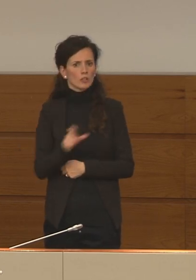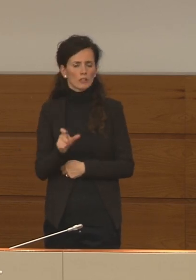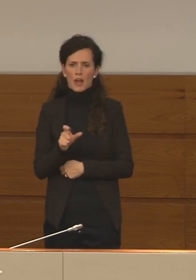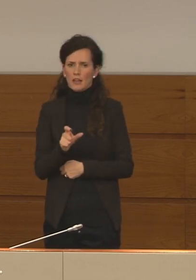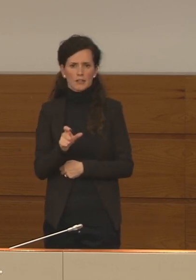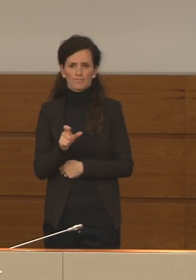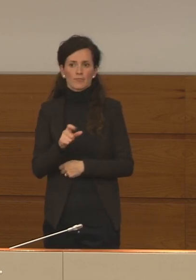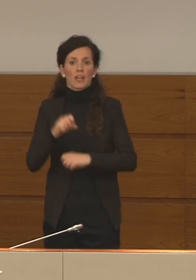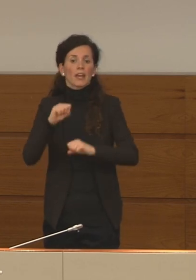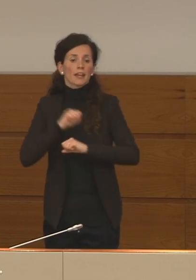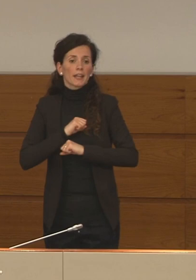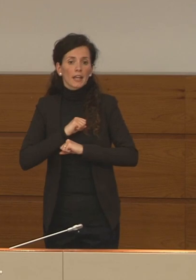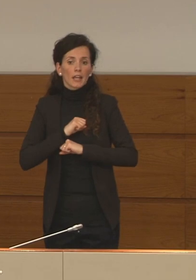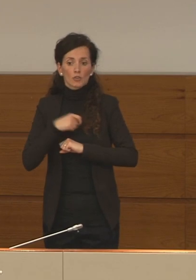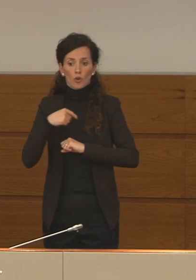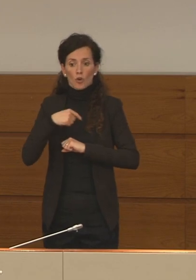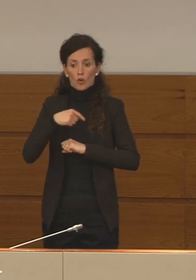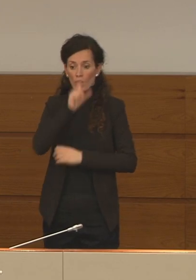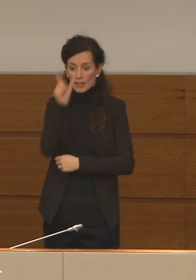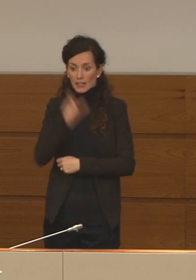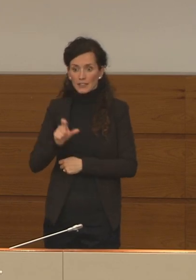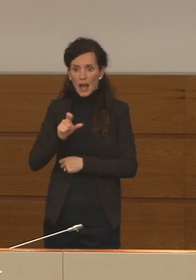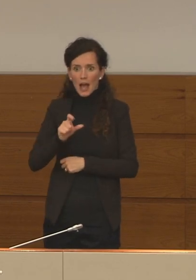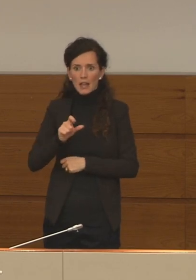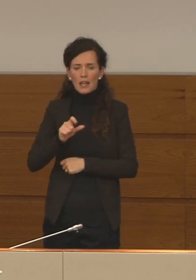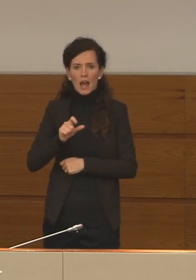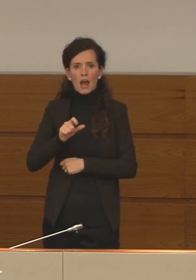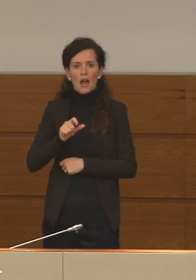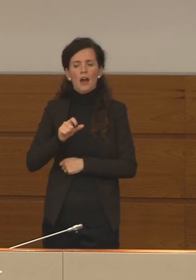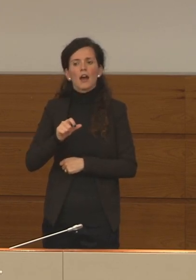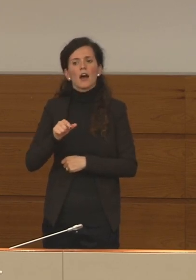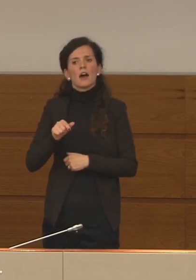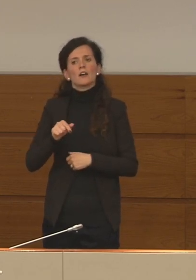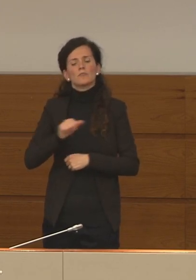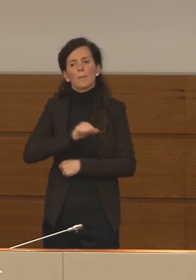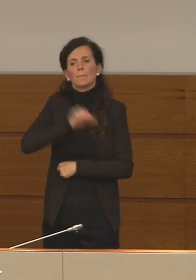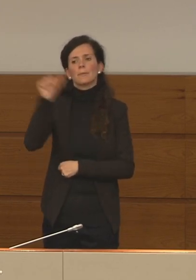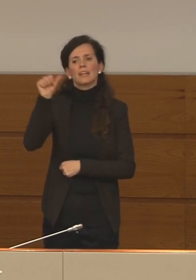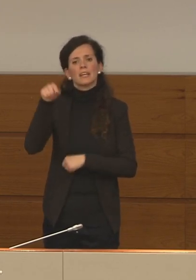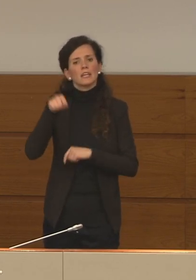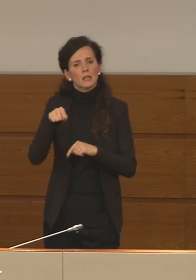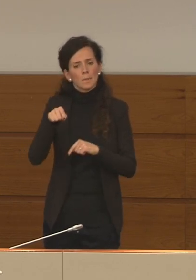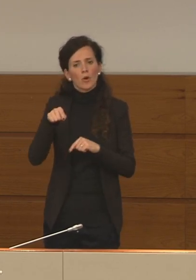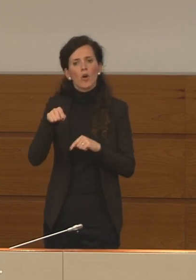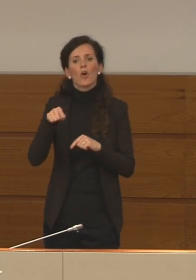tra i primi perché siamo i primi, torno a dirlo, a mio giudizio ad aver attuato